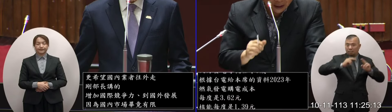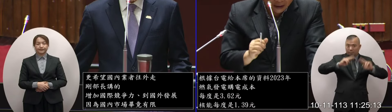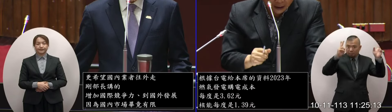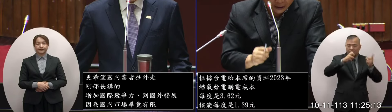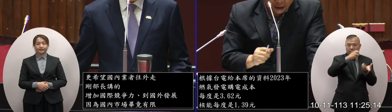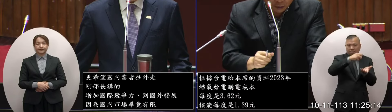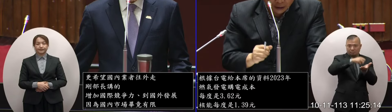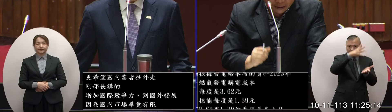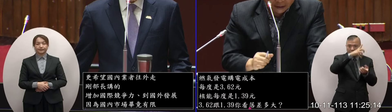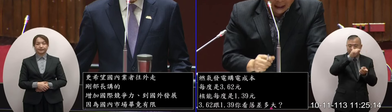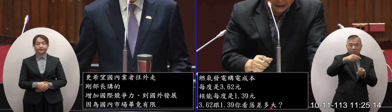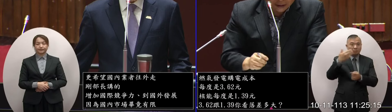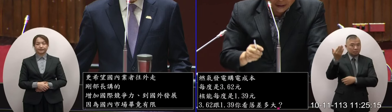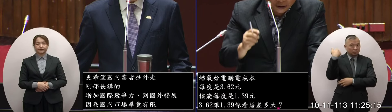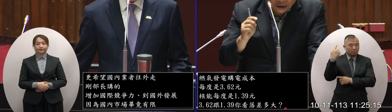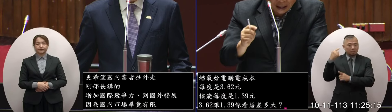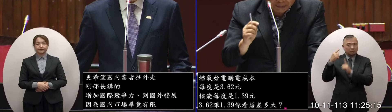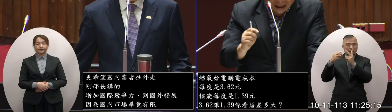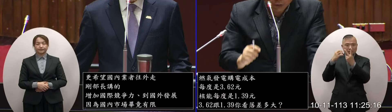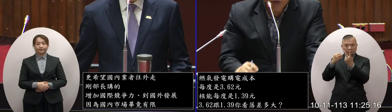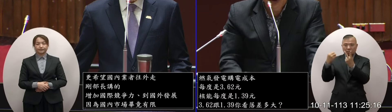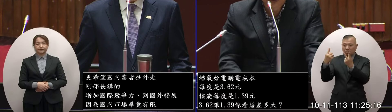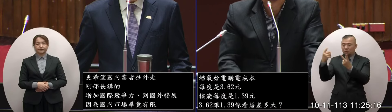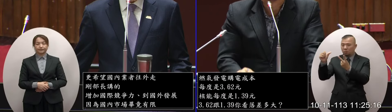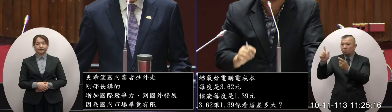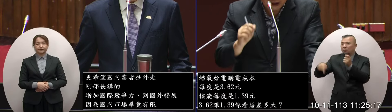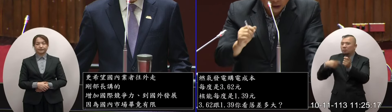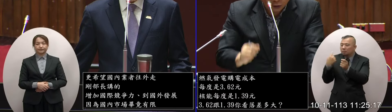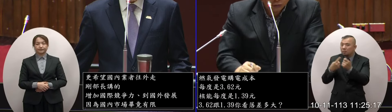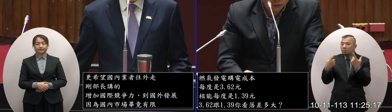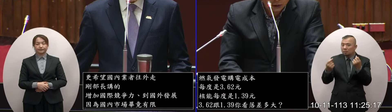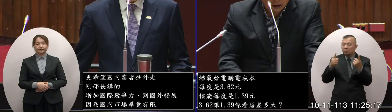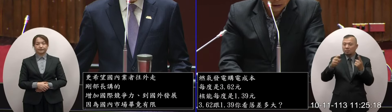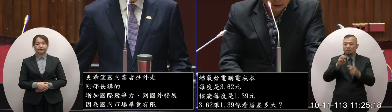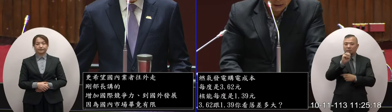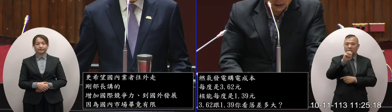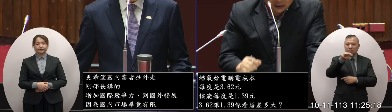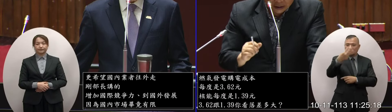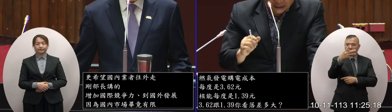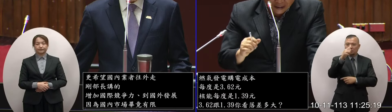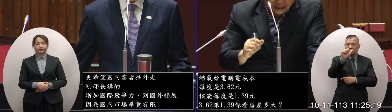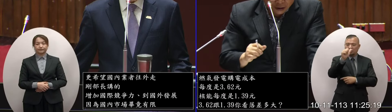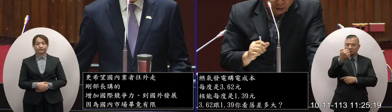跟2015年一樣 是351億度 則天然氣